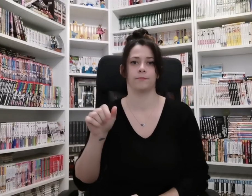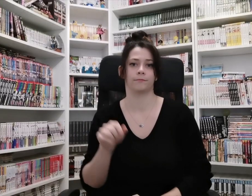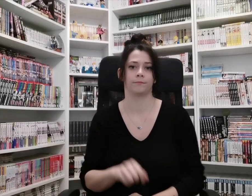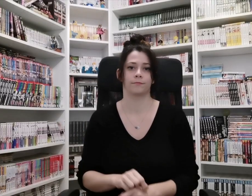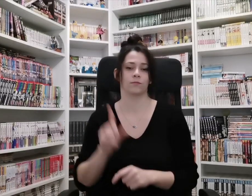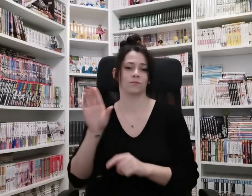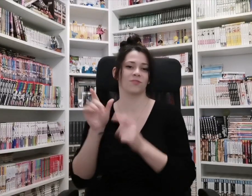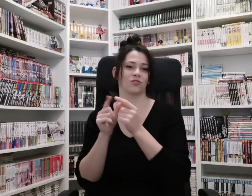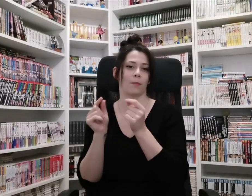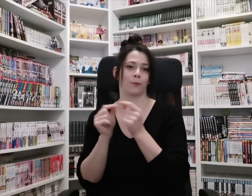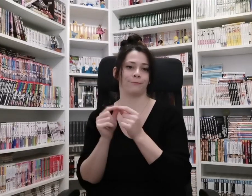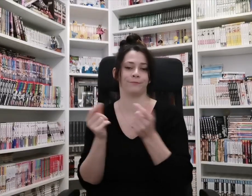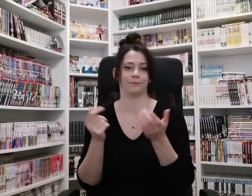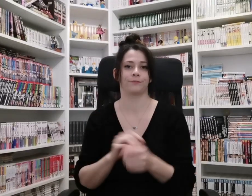seulement au Japon.